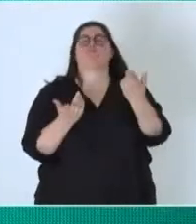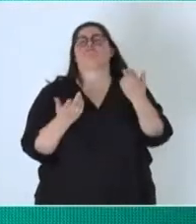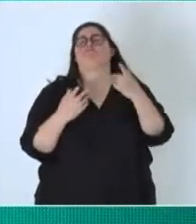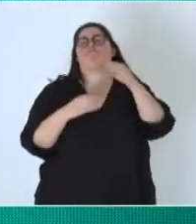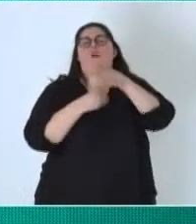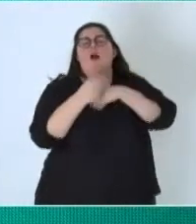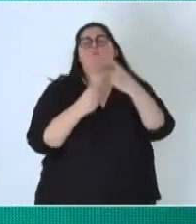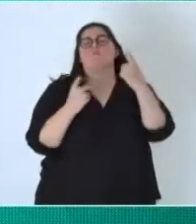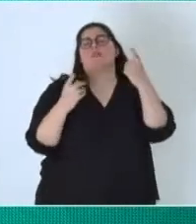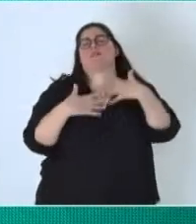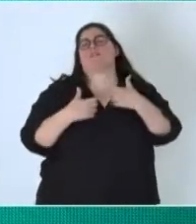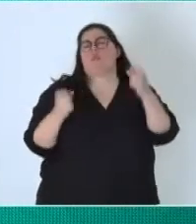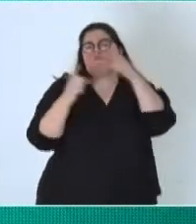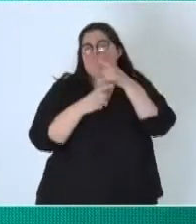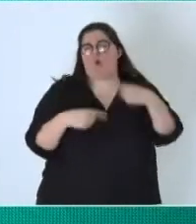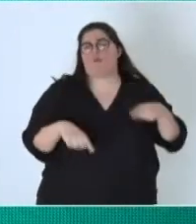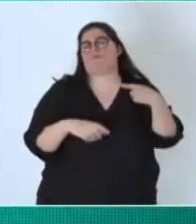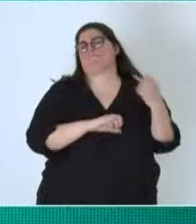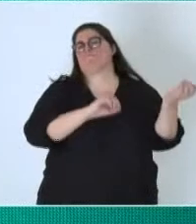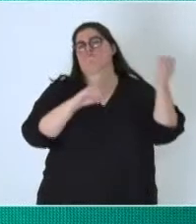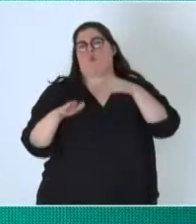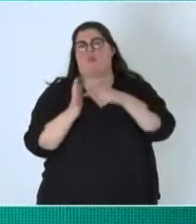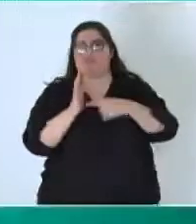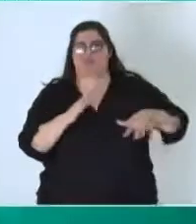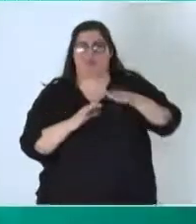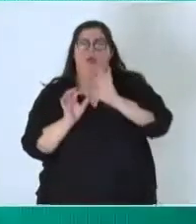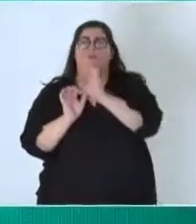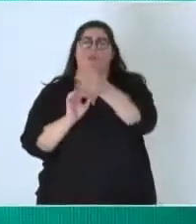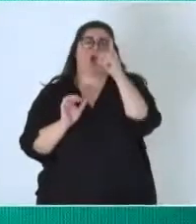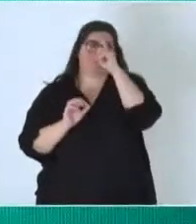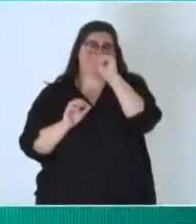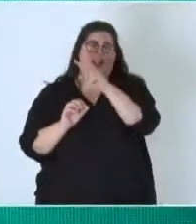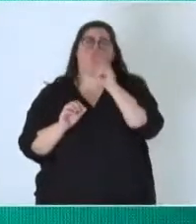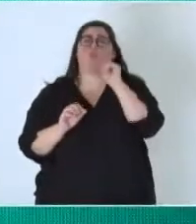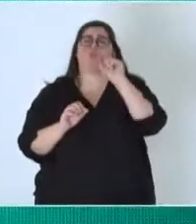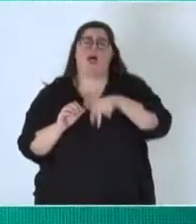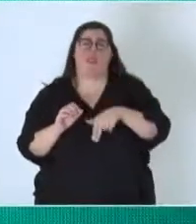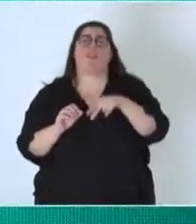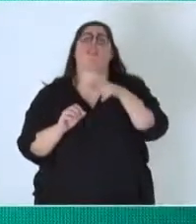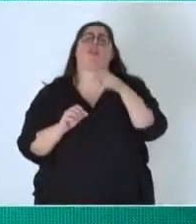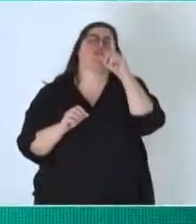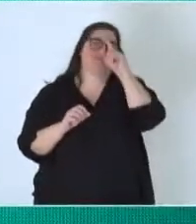AÑOS EN BENITO JUáÁREZ.